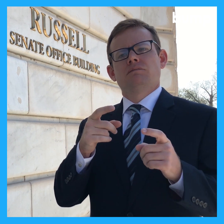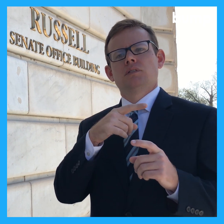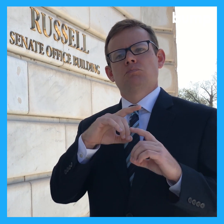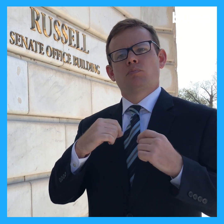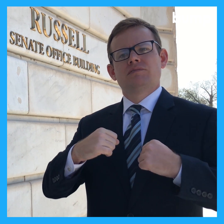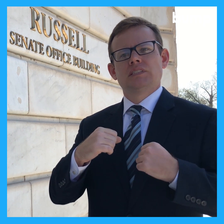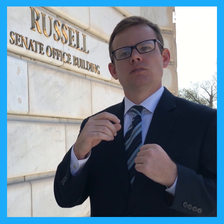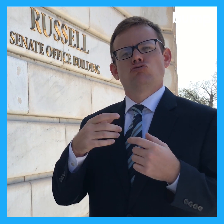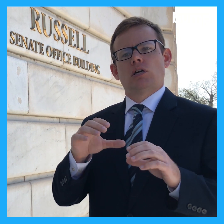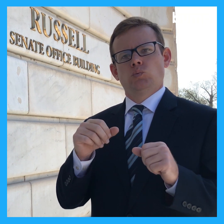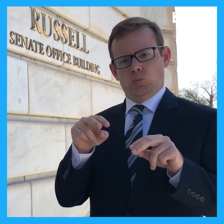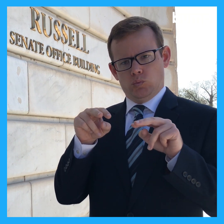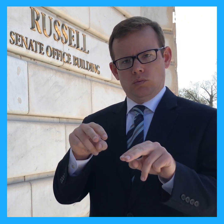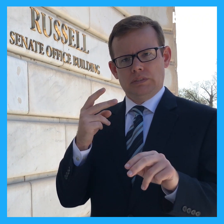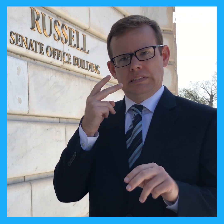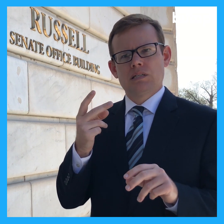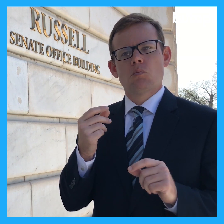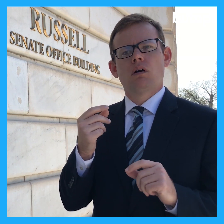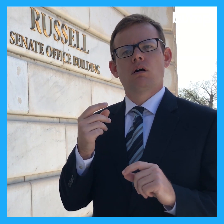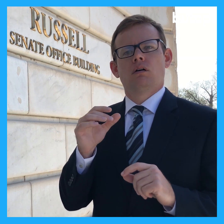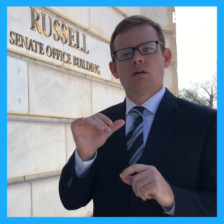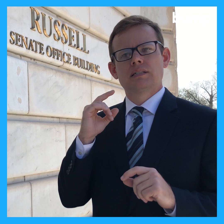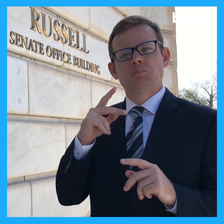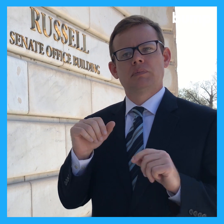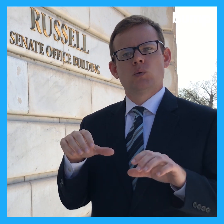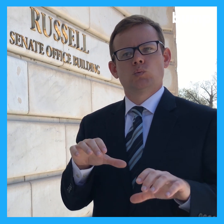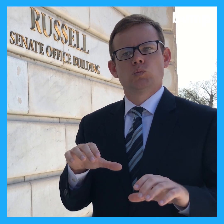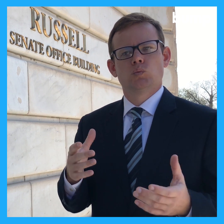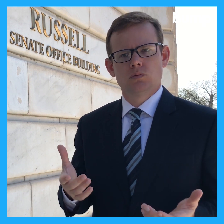Eso le daría al Departamento de Defensa la oportunidad de realmente ver todo lo que los sordos pueden hacer.